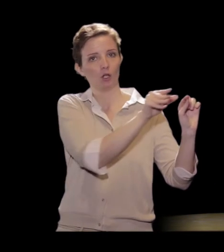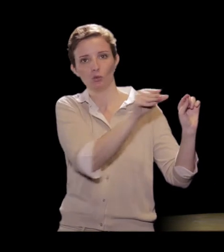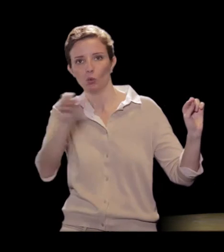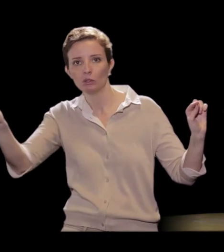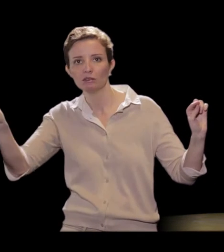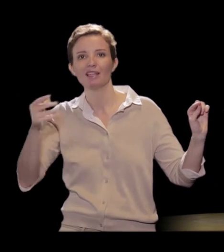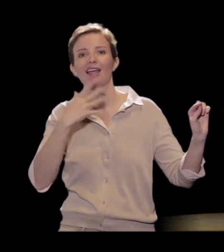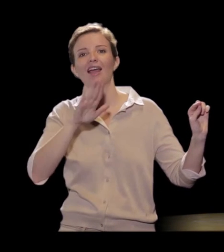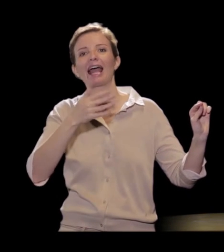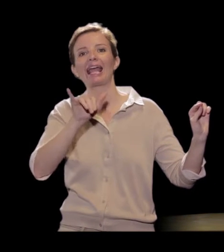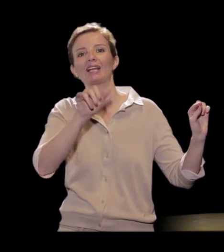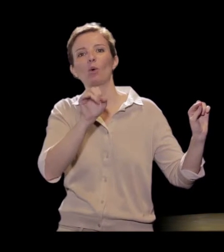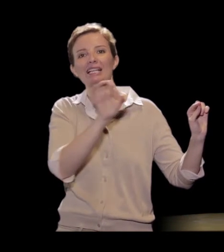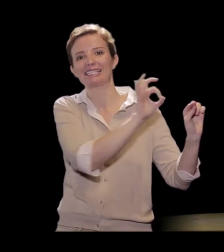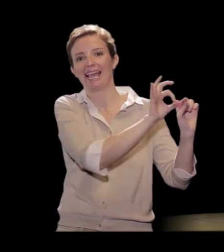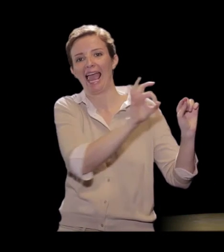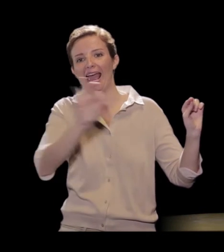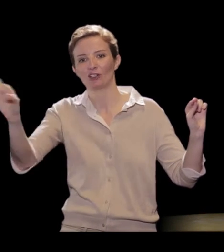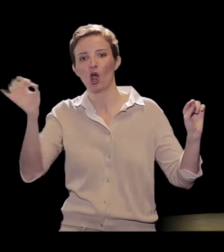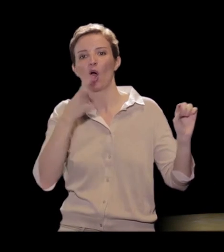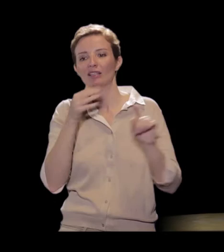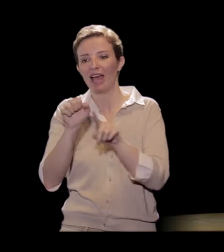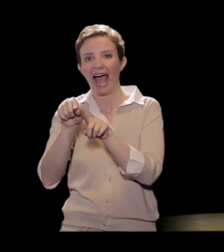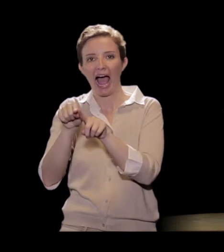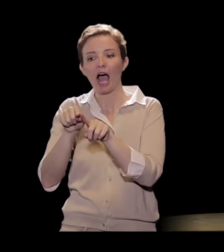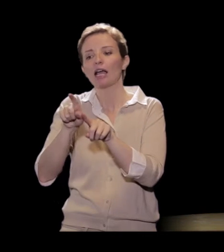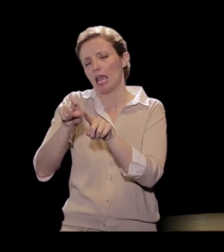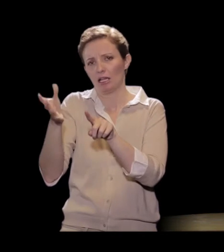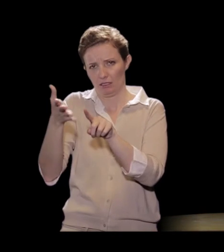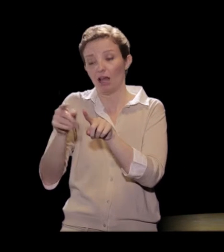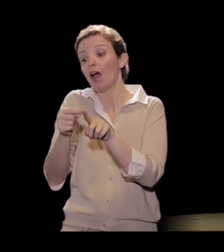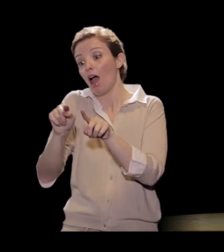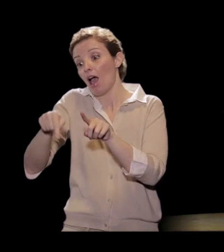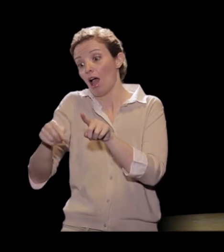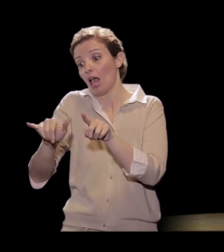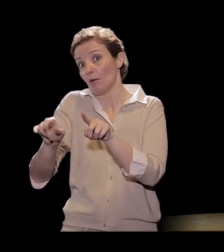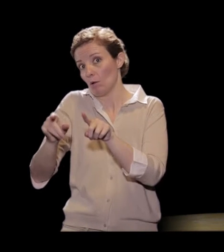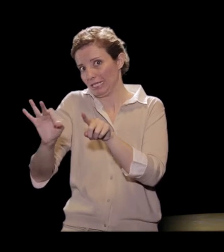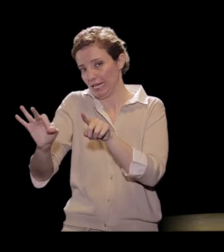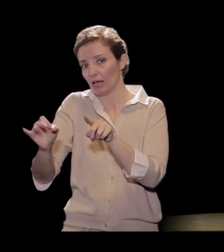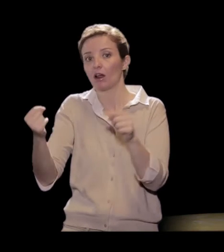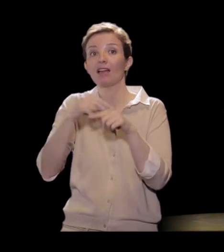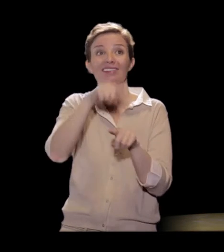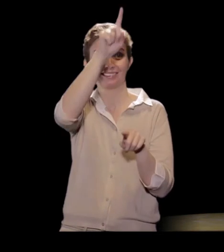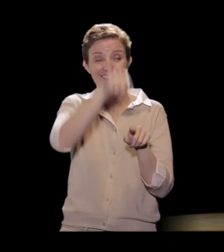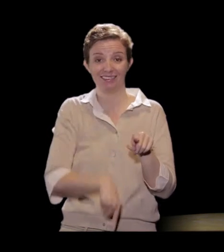Per esempio il punto A avrà un'ascissa pari a x e l'ordinata pari a 0. Quelli che stanno sull'asse delle y